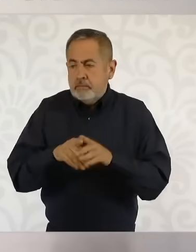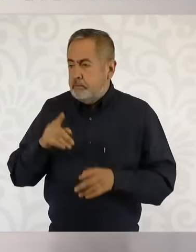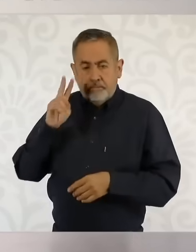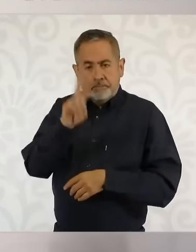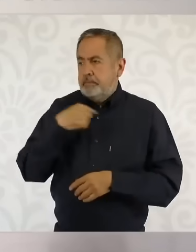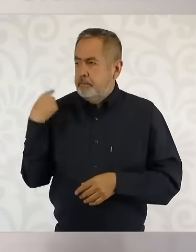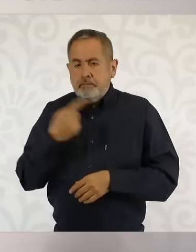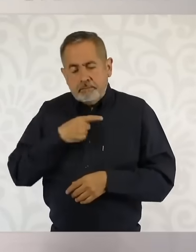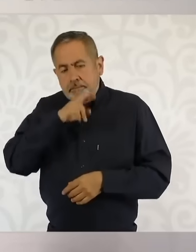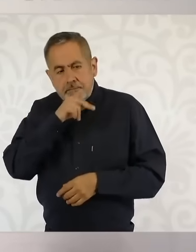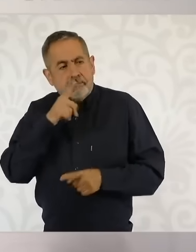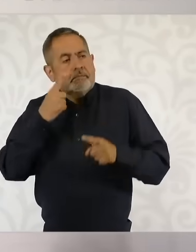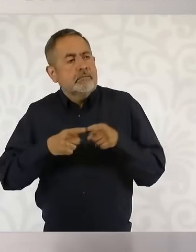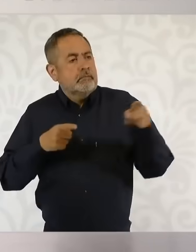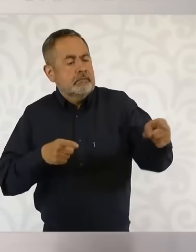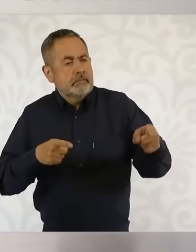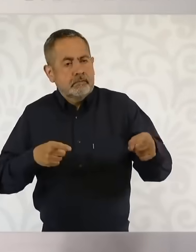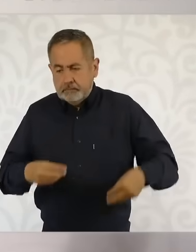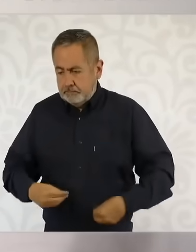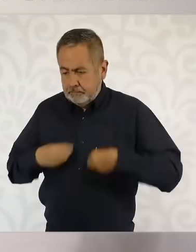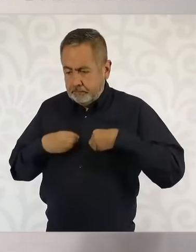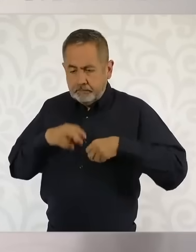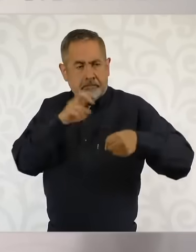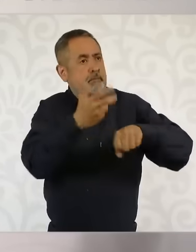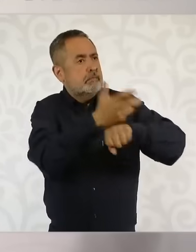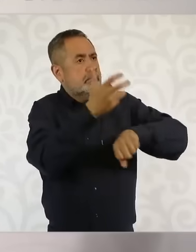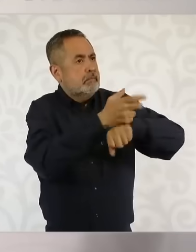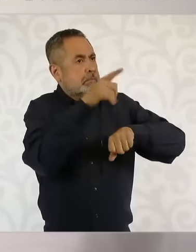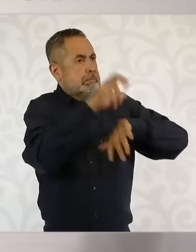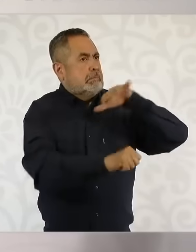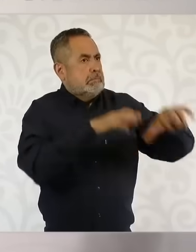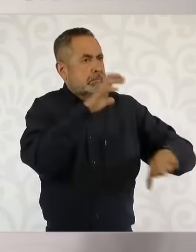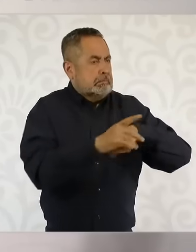tenemos de todos nuestros compatriotas que están en Estados Unidos y que no